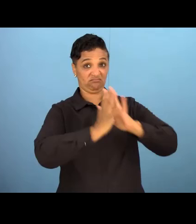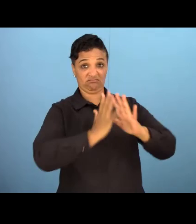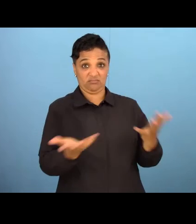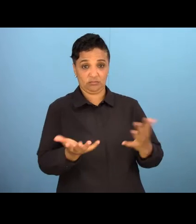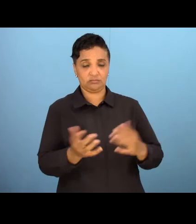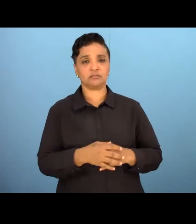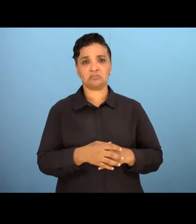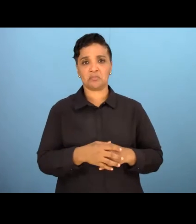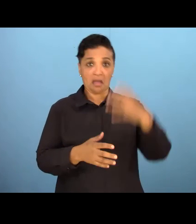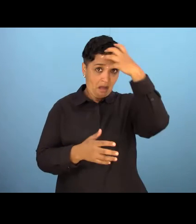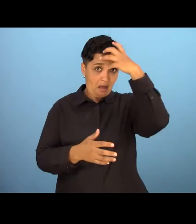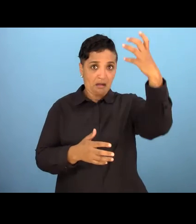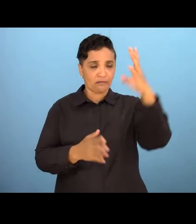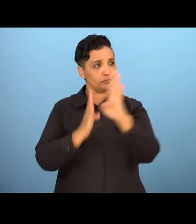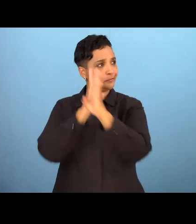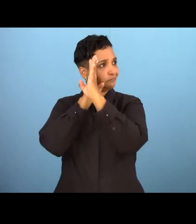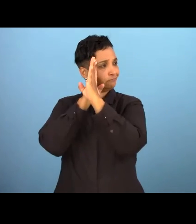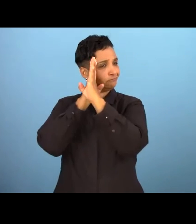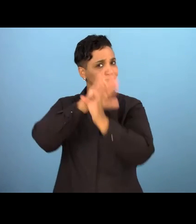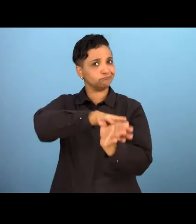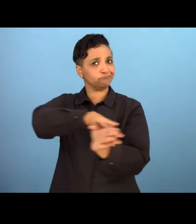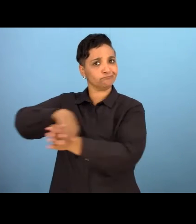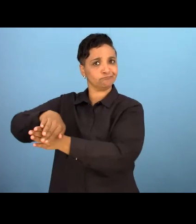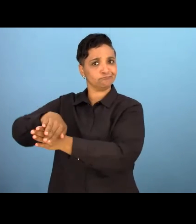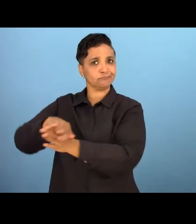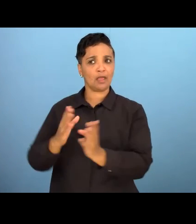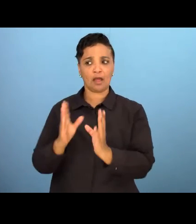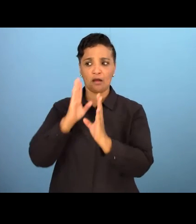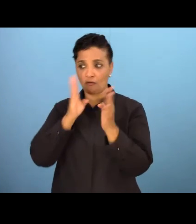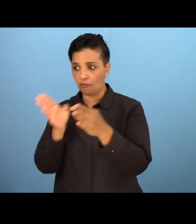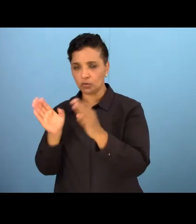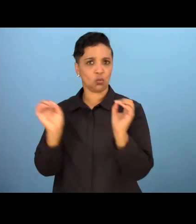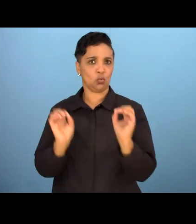y les preguntaron de qué se trataba la situación y les explicaron que el